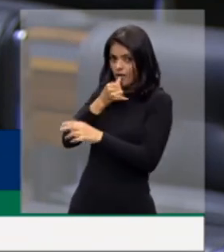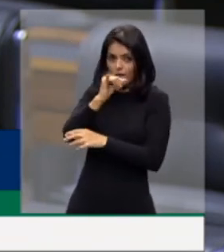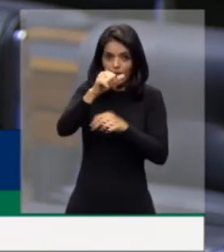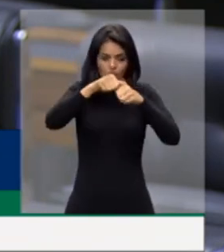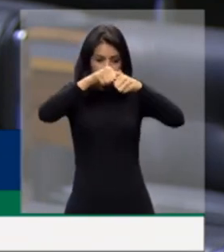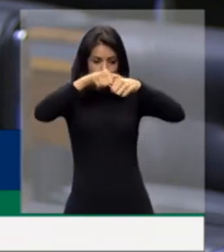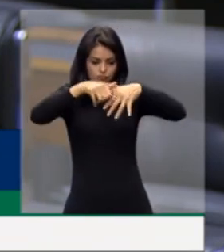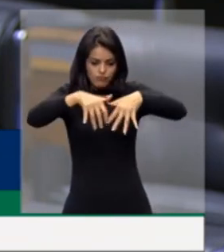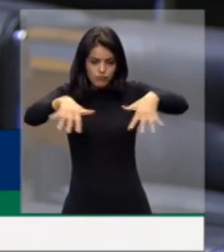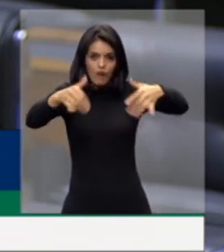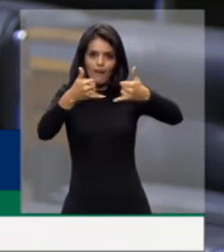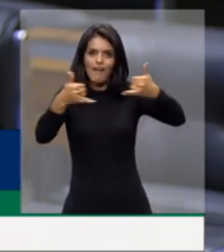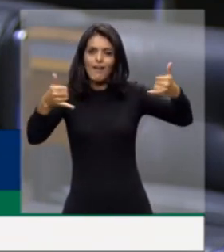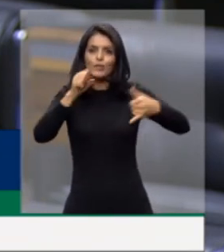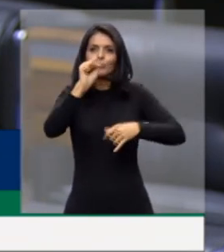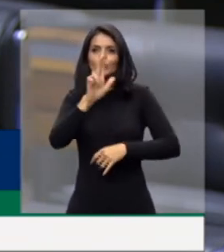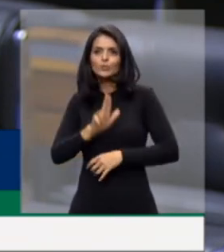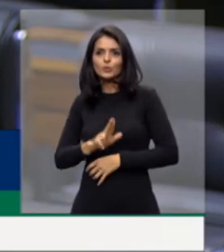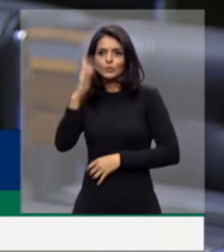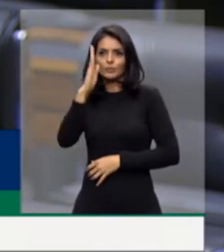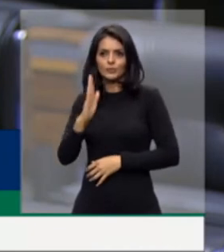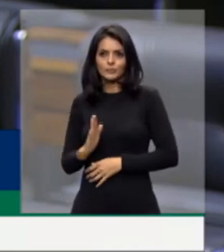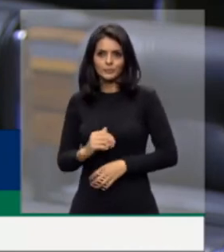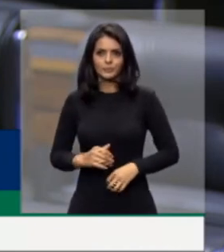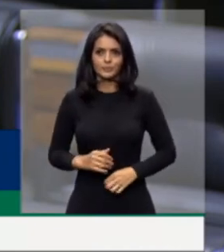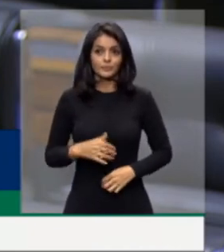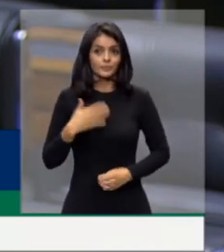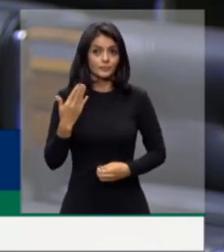RESSALTAR É FUNDAMENTAL A TRANSMISSÃO, A TRANSMISSÃO QUE VAI TRAZER A ENERGIA GERAL DO NORDESTE PARA SUL DO PAÍS,